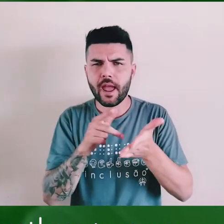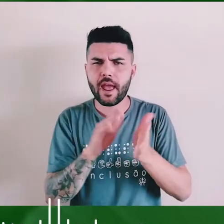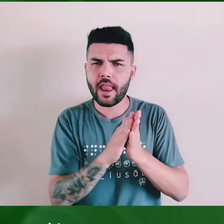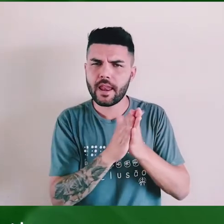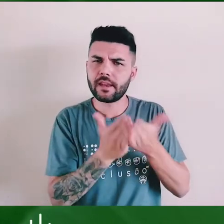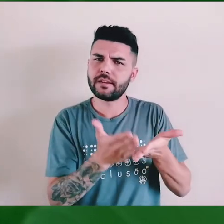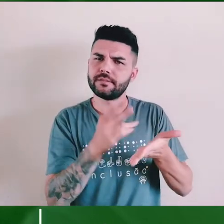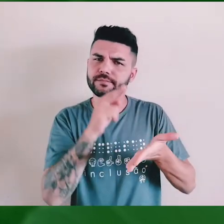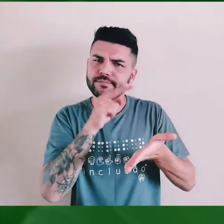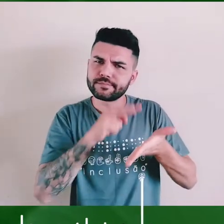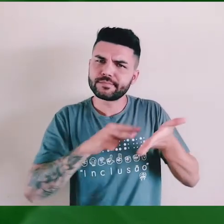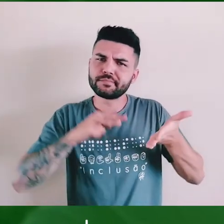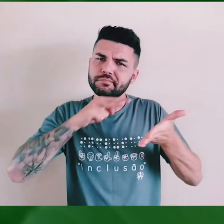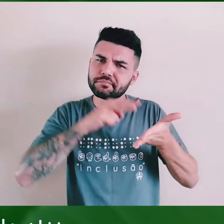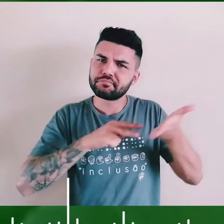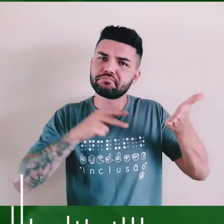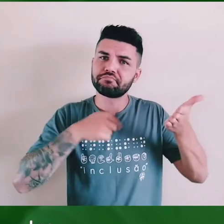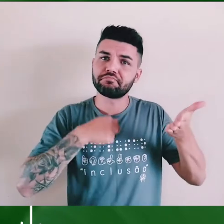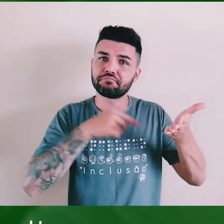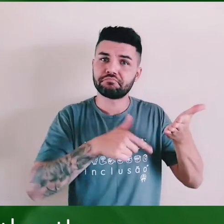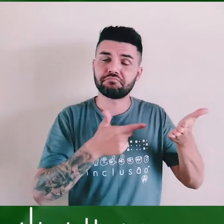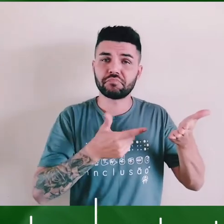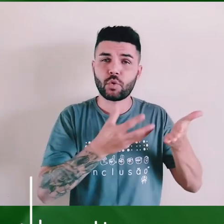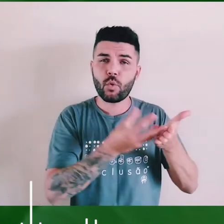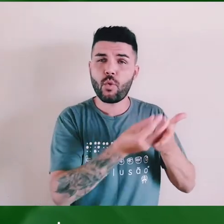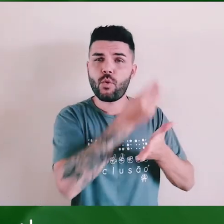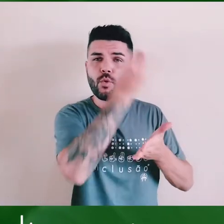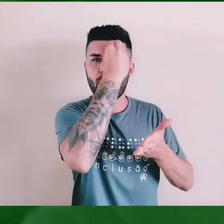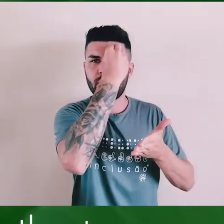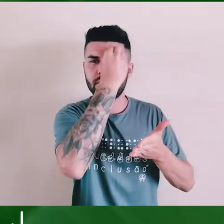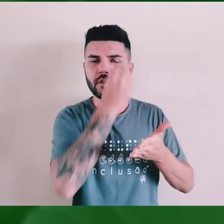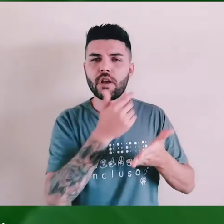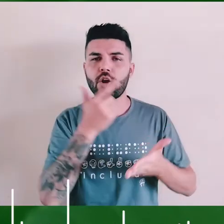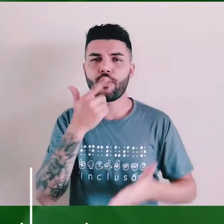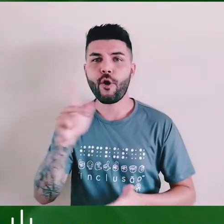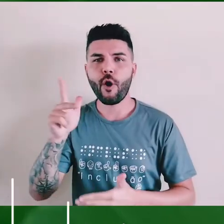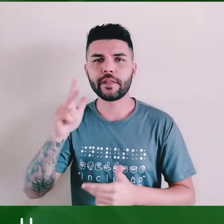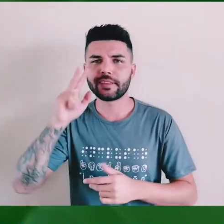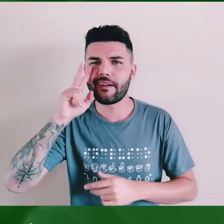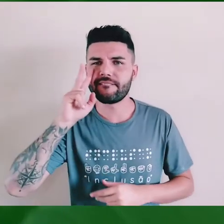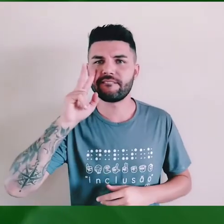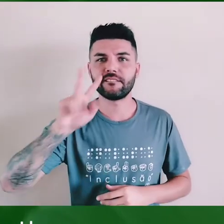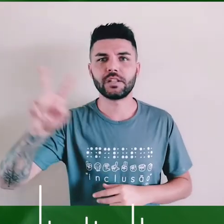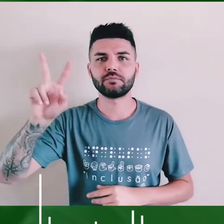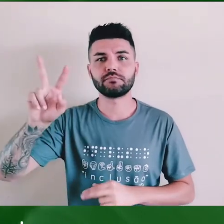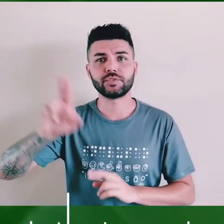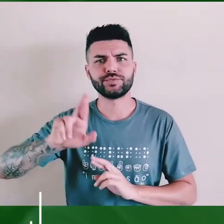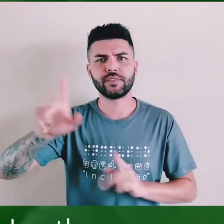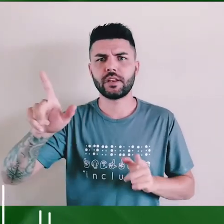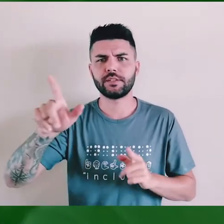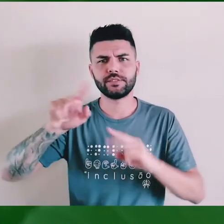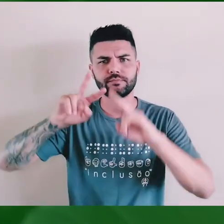uma série, pois isso te dá uma visão além do boleirês né?Além do futebol, dos 90